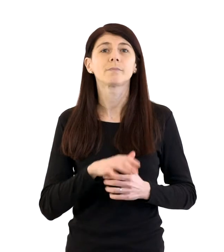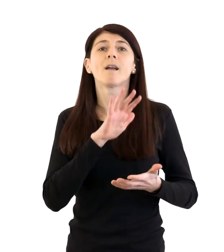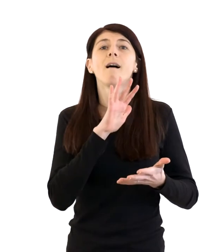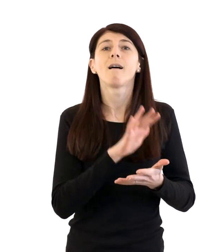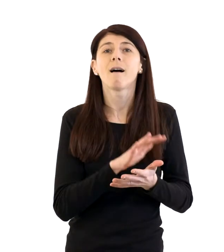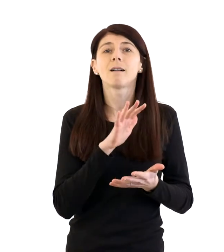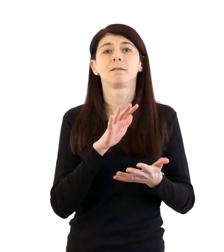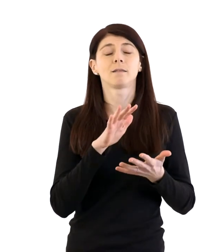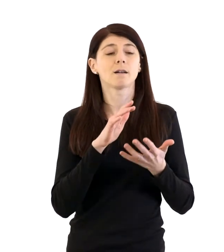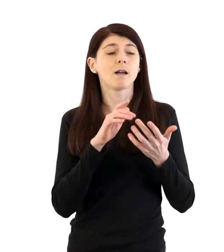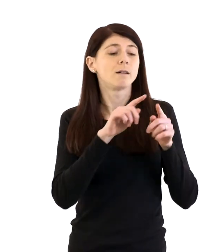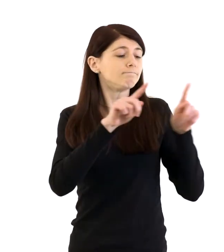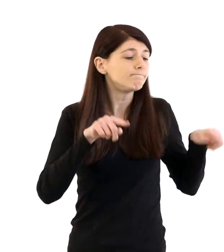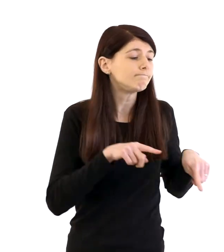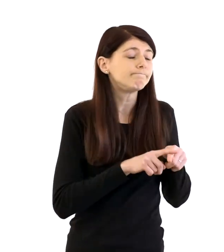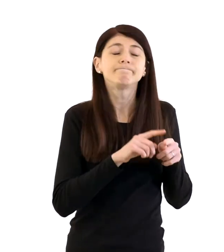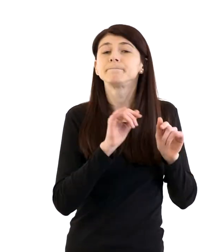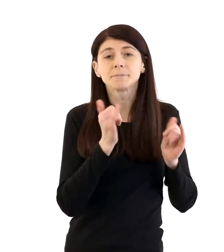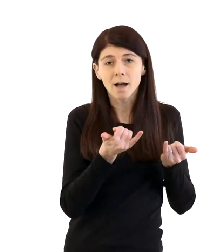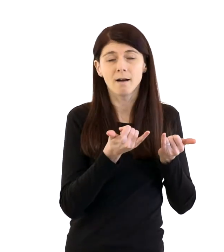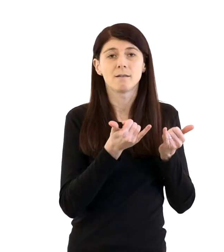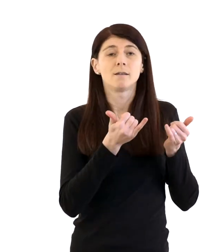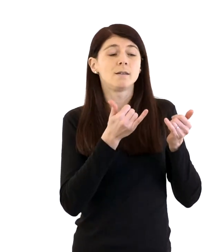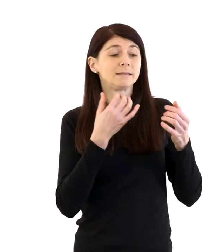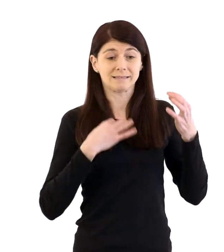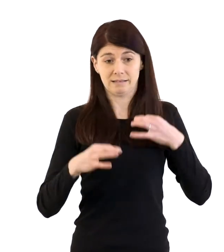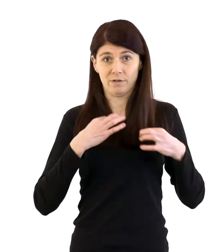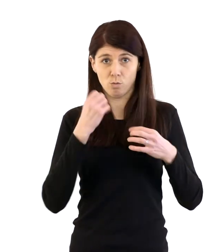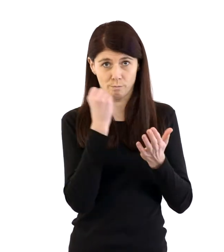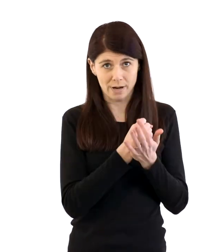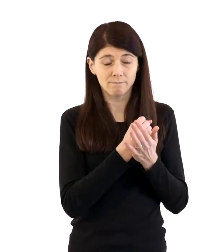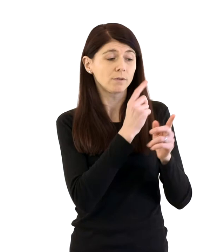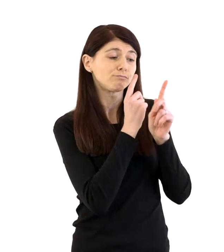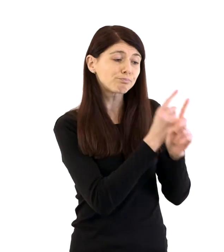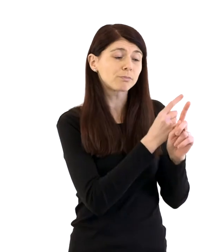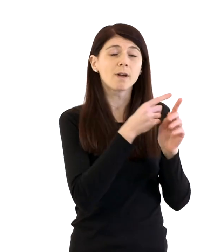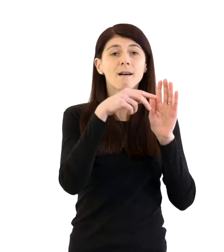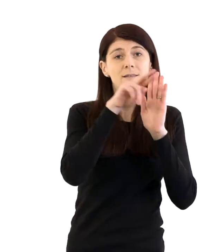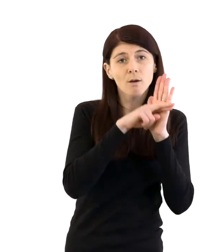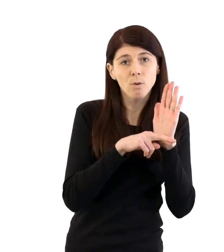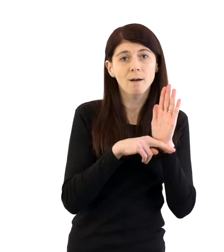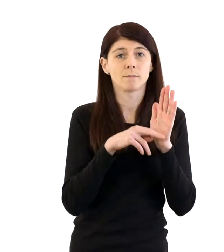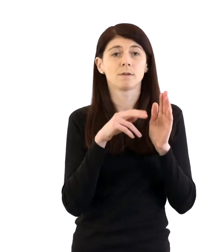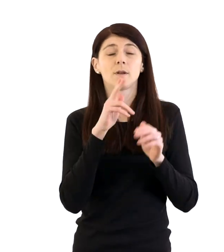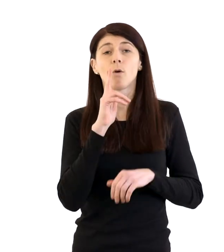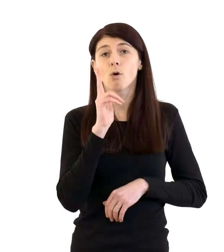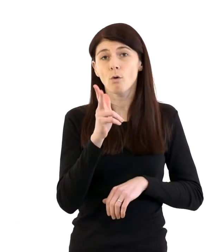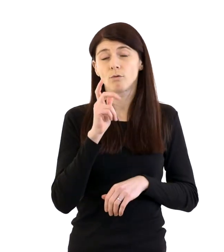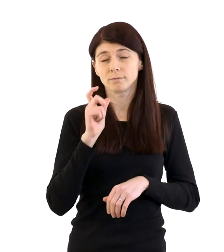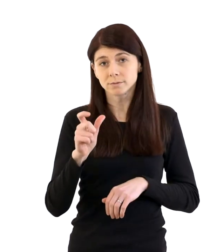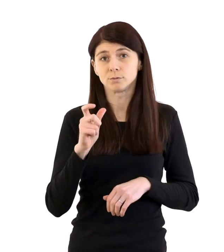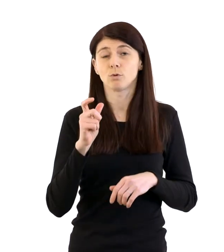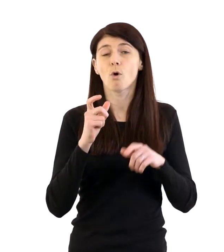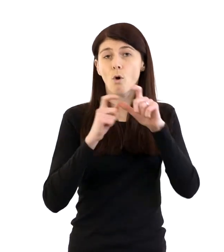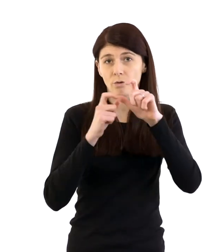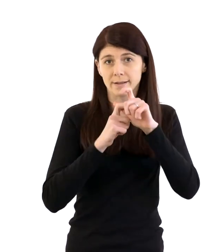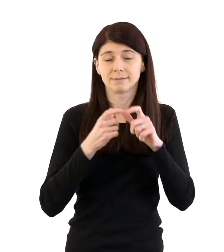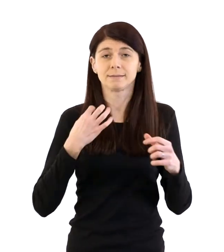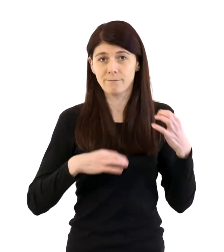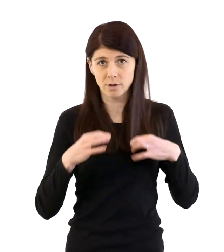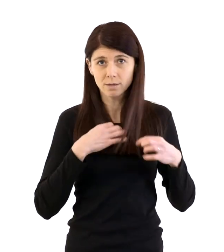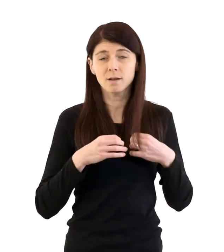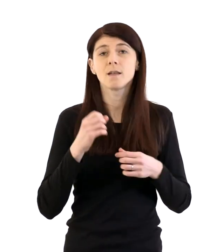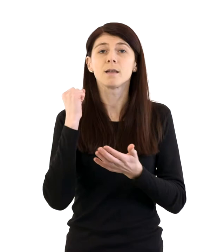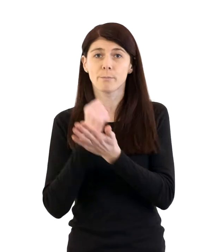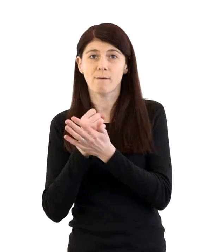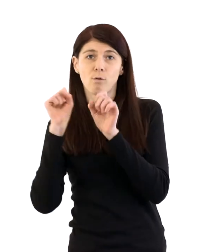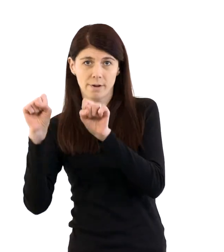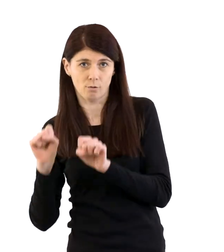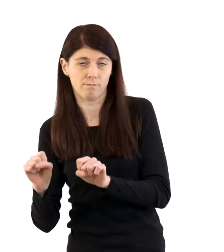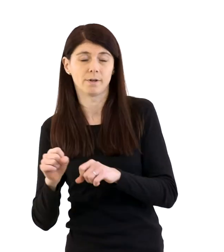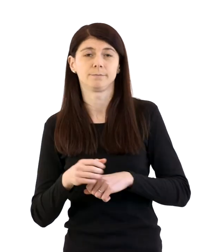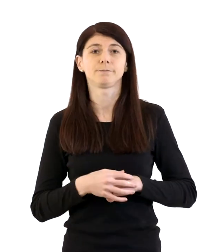Ma ona charakter cywilnoprawny, a zasady dotyczące jej zawierania regulują: kodeks cywilny i prawo bankowe.